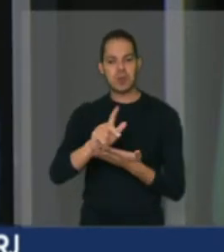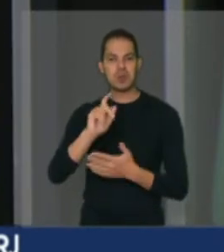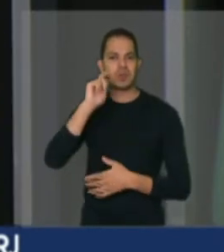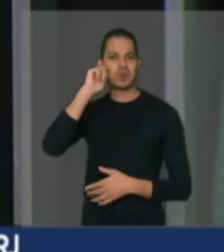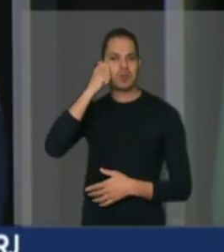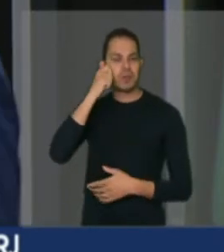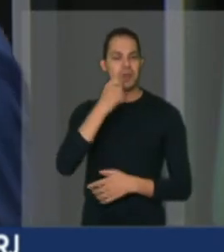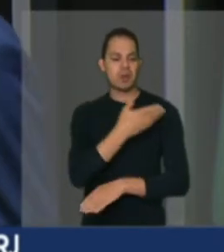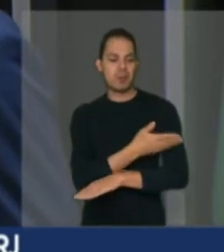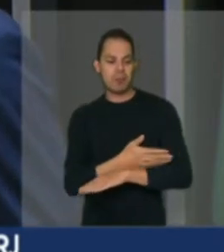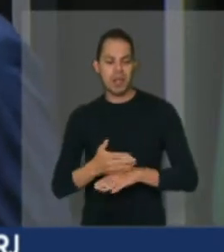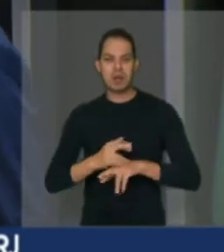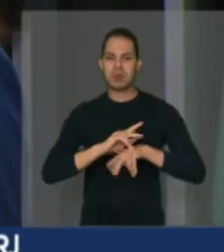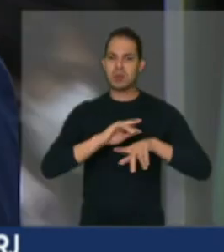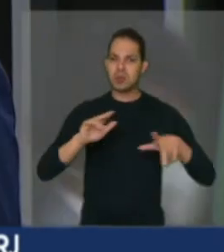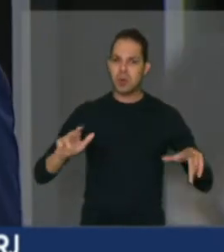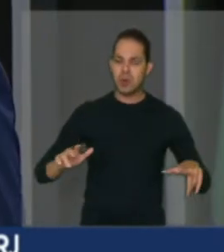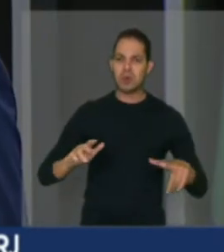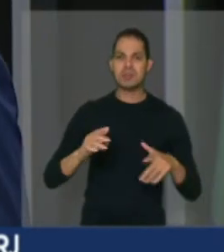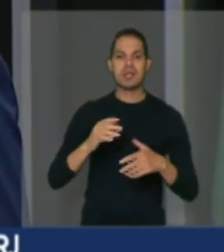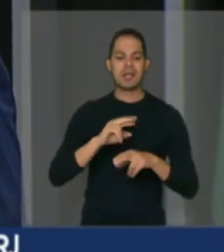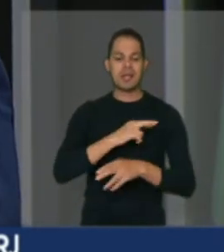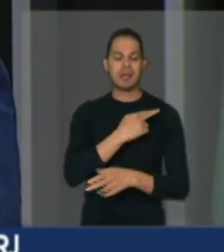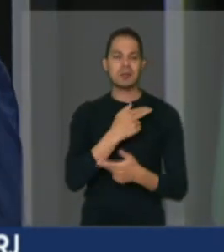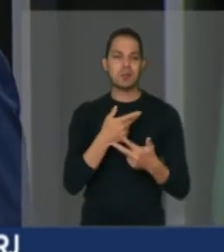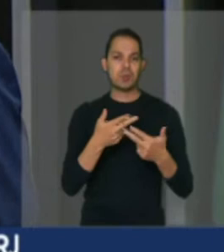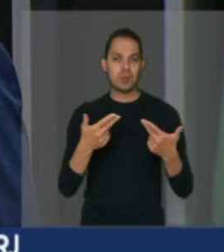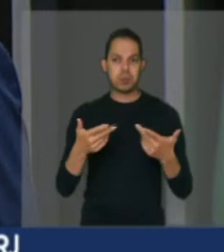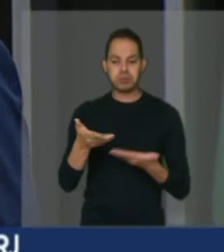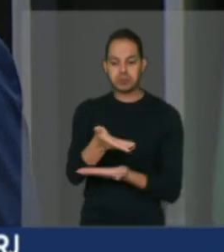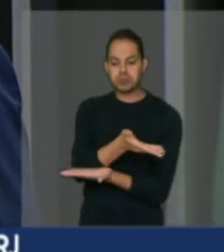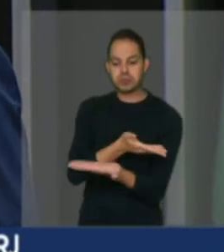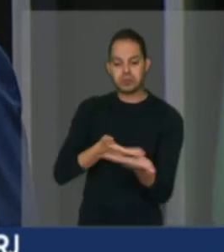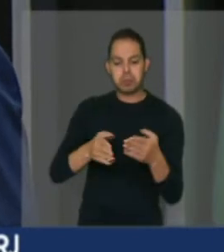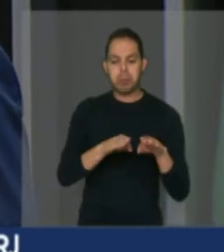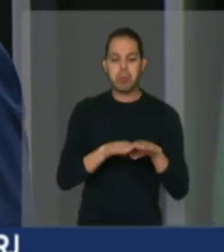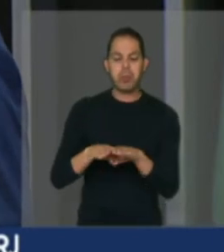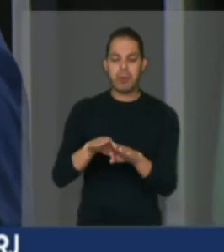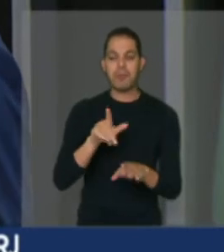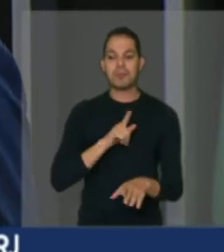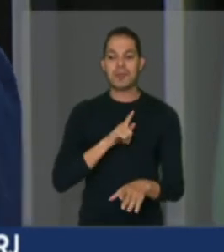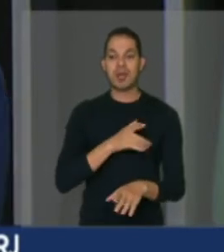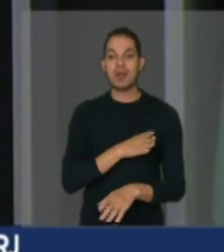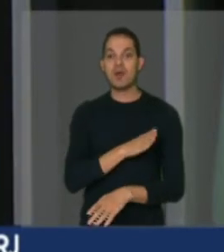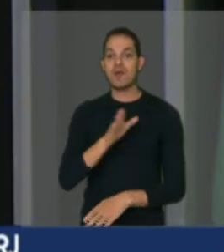QUEM É DE DIREITA E AÍ EU VOU A COPACABANA, COPACABANA PRAIA MAIS DEMOCRÁTICA DO BRASIL, ONDE DOMINGO TEVE UM